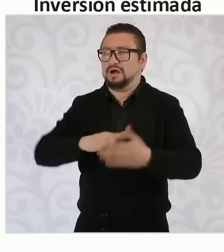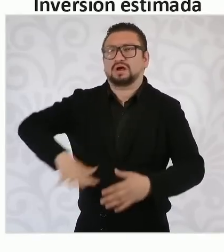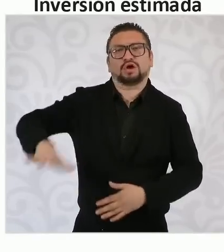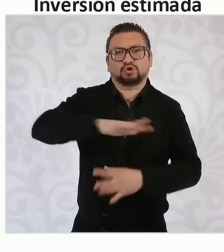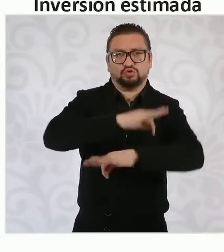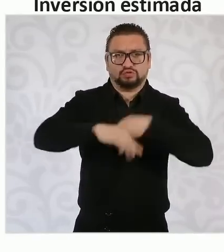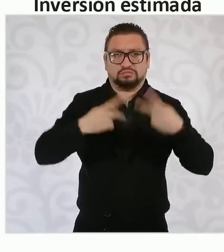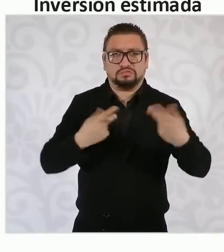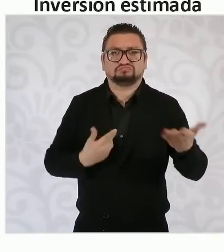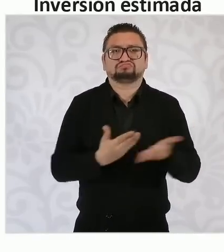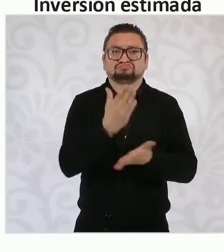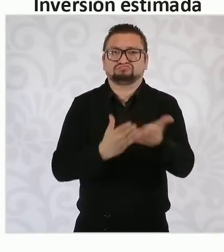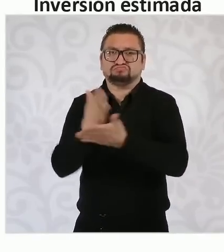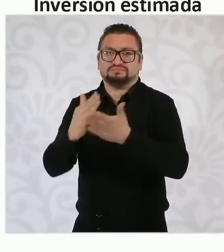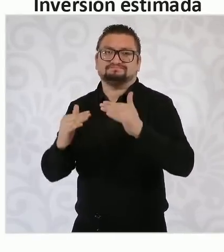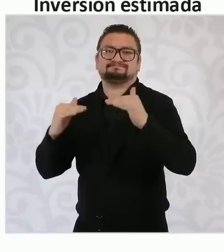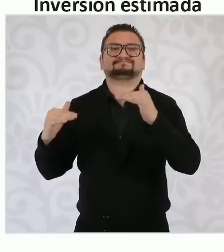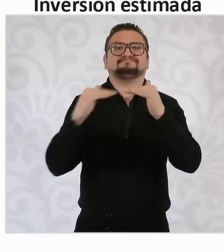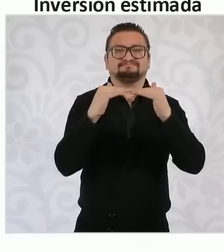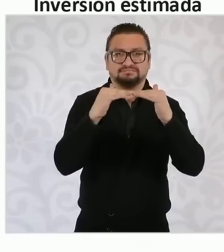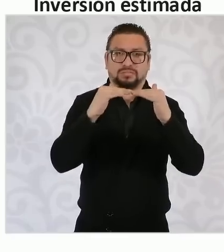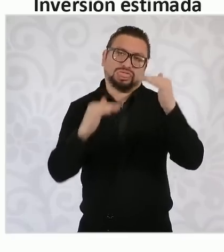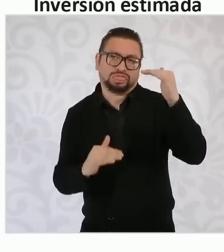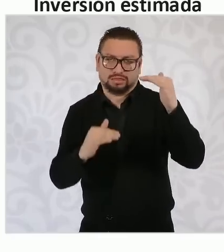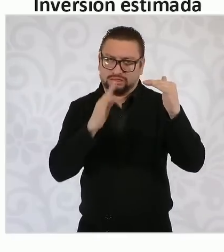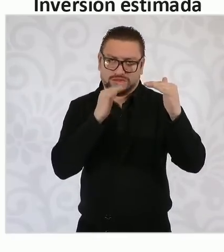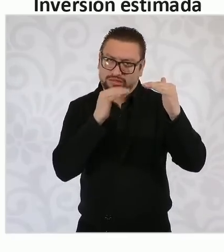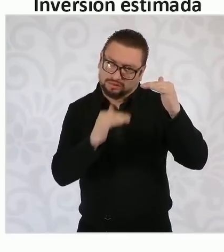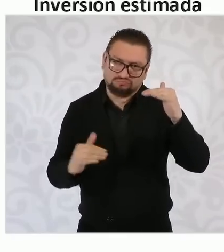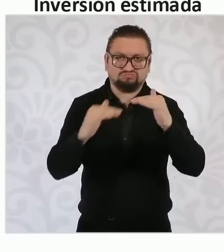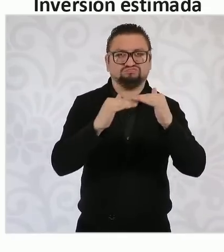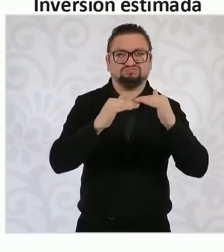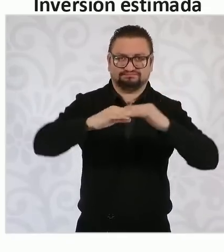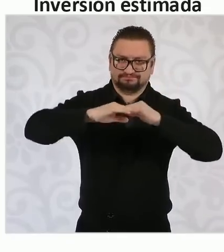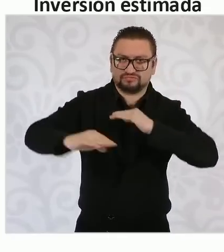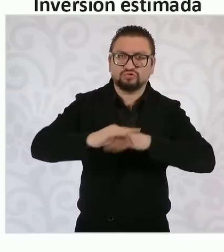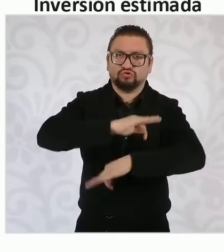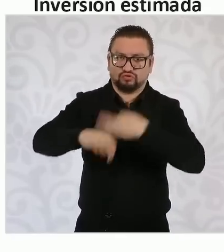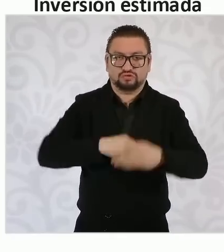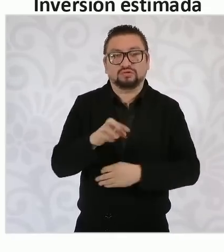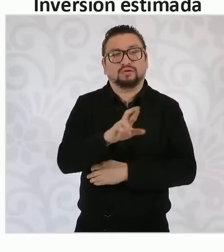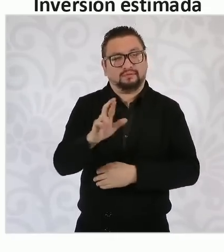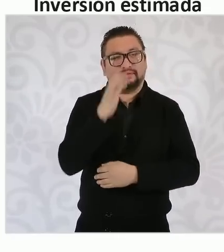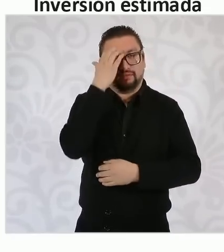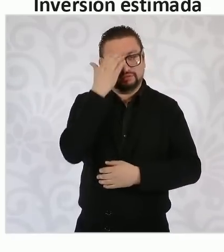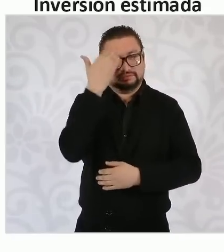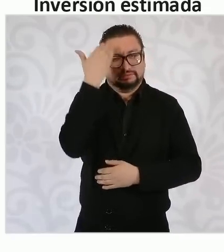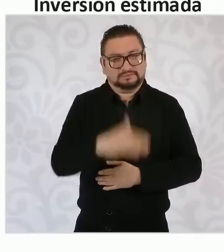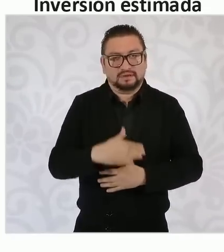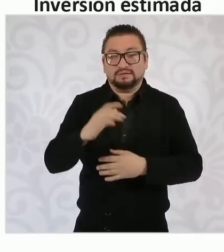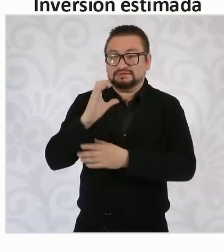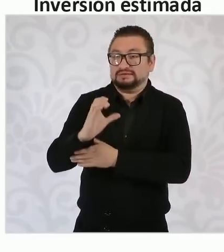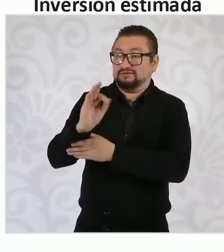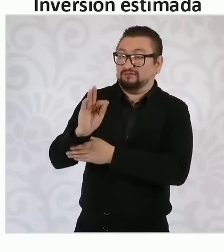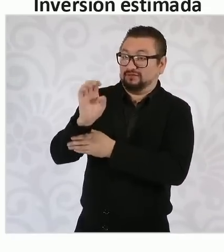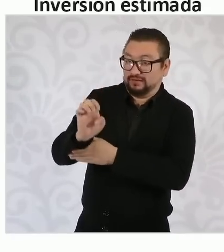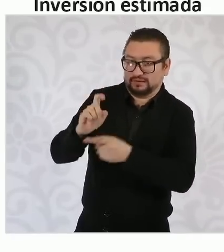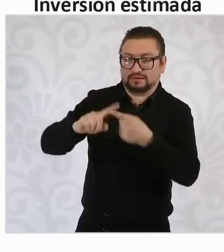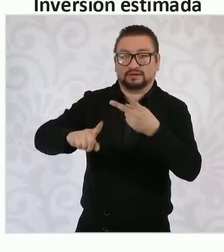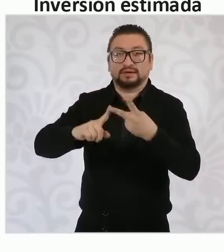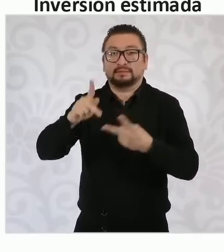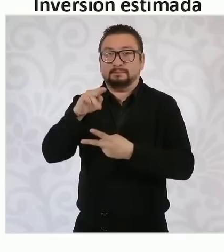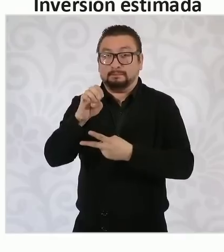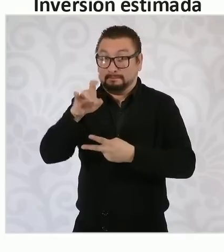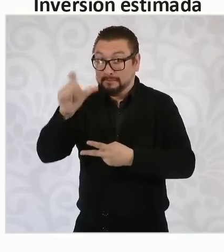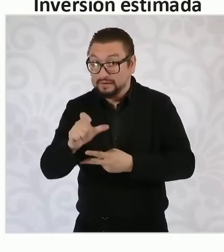la energía se define eh se reconoce que la esencia de las fefe y de Pemex es cumplir